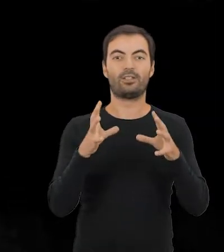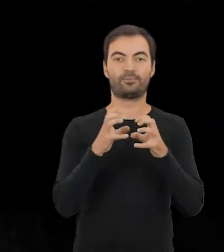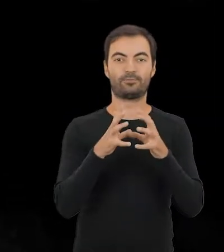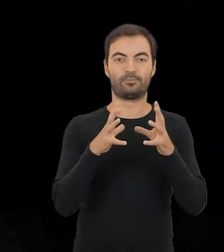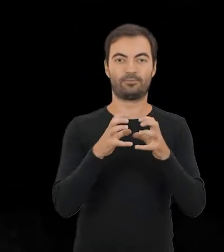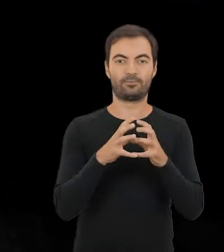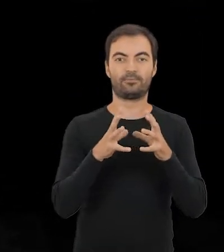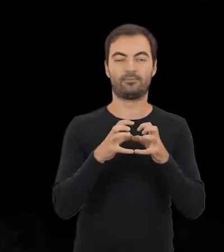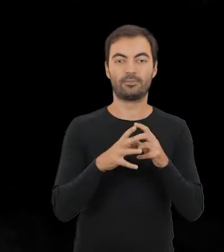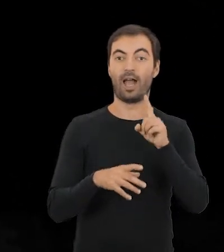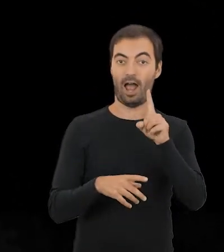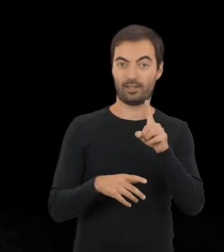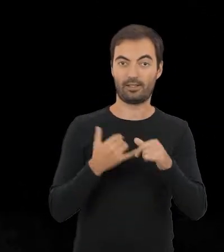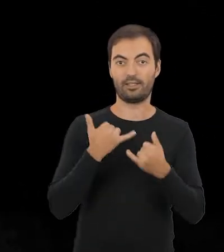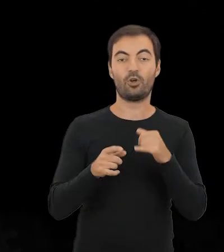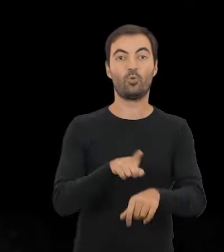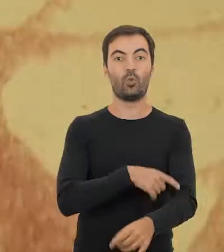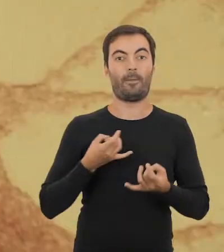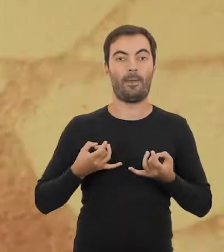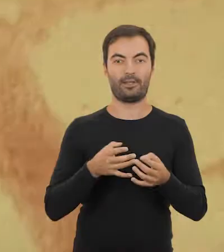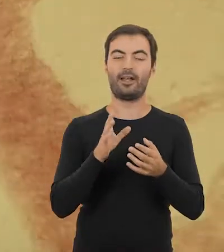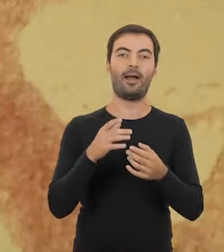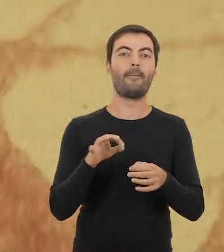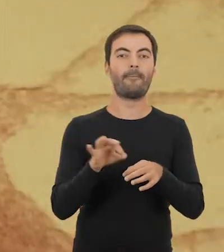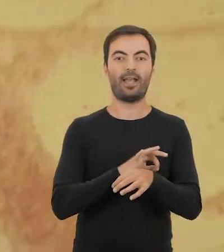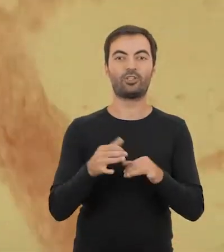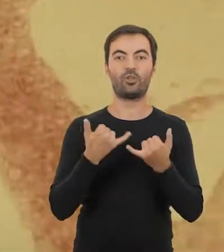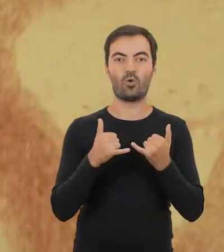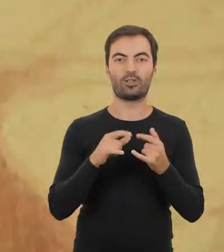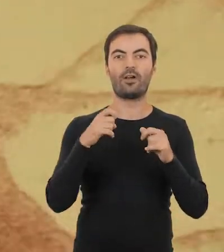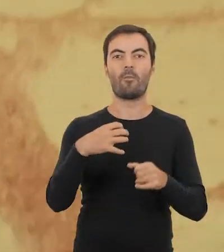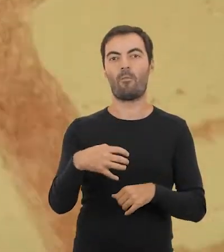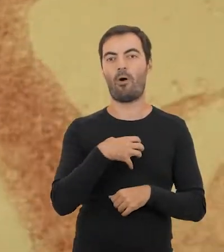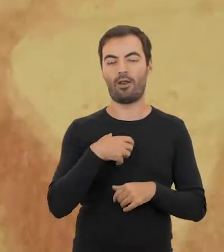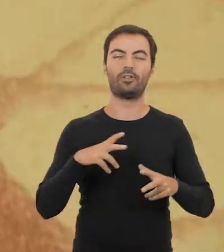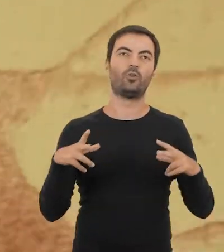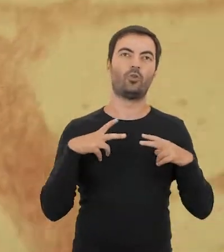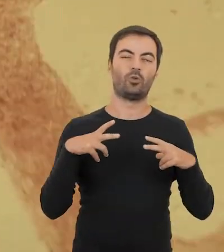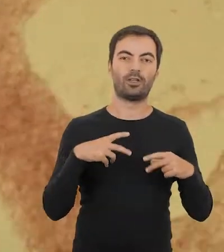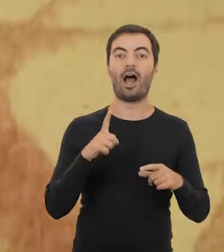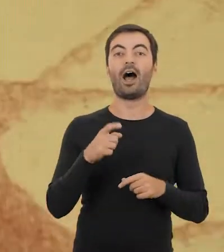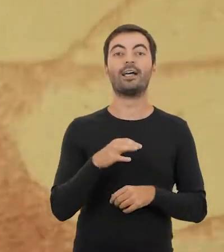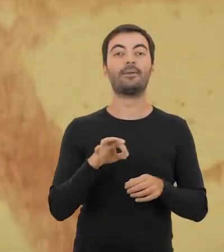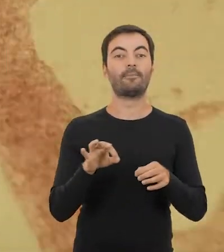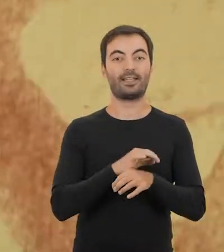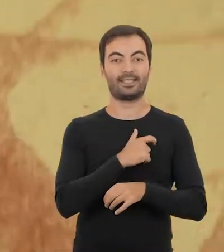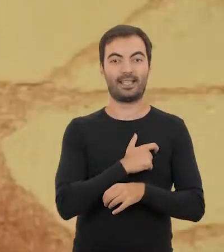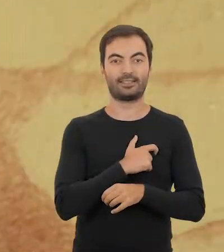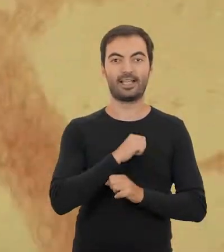z tymże gdy długo biegamy, mięśnie np. nóg zaczynają nas boleć i musimy odpocząć, a mięsień serca nigdy nie odpoczywa.